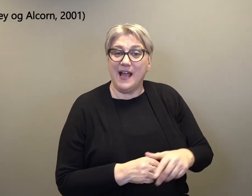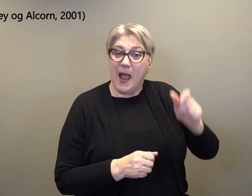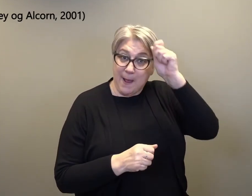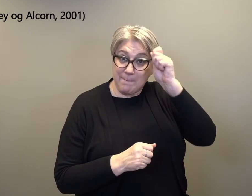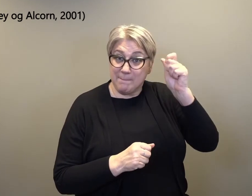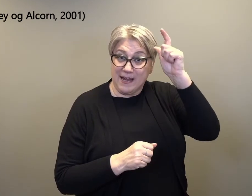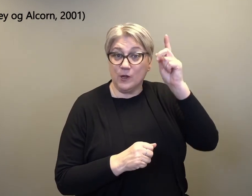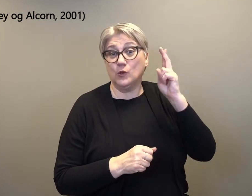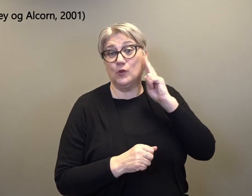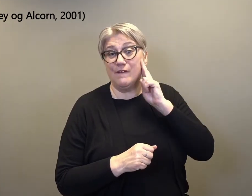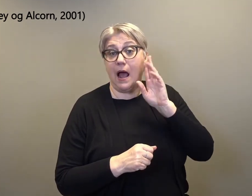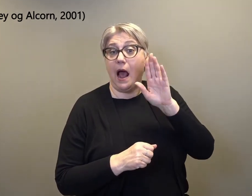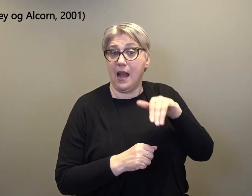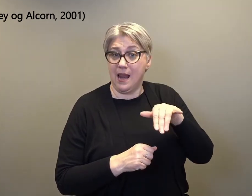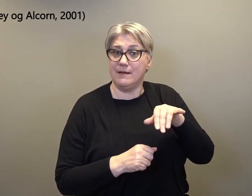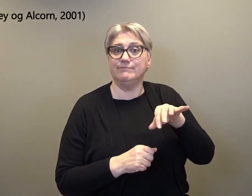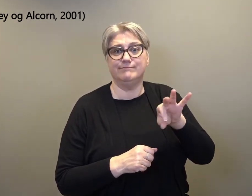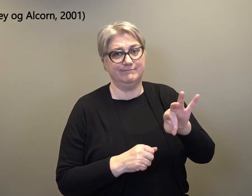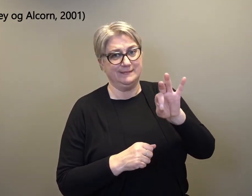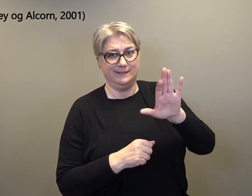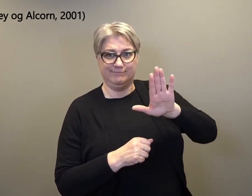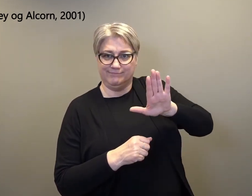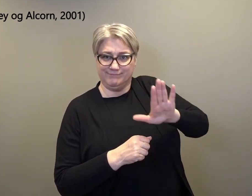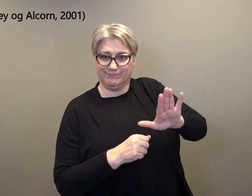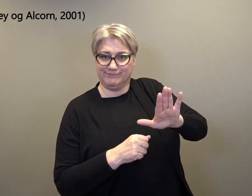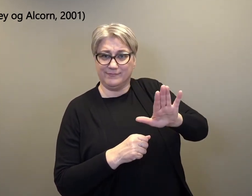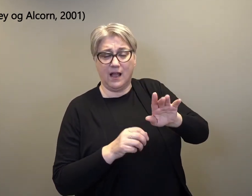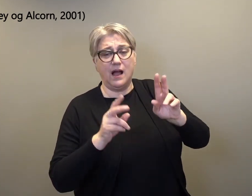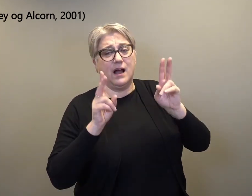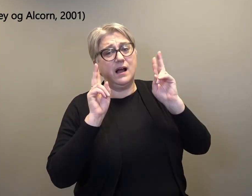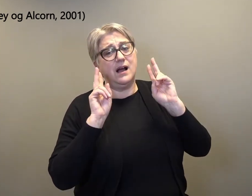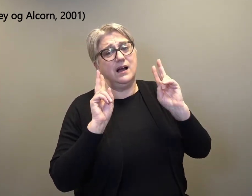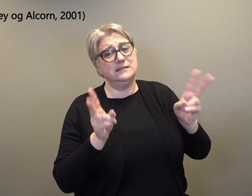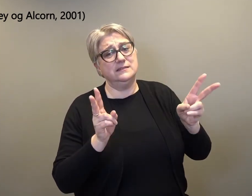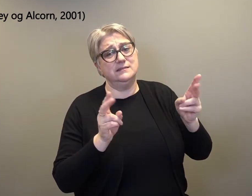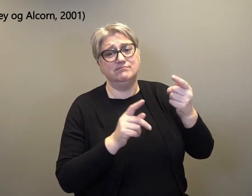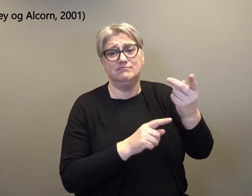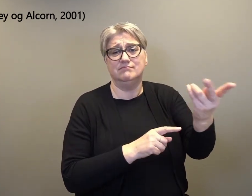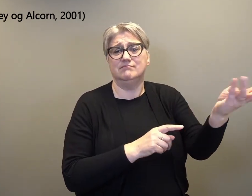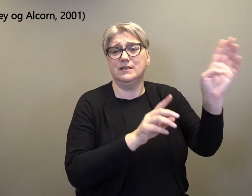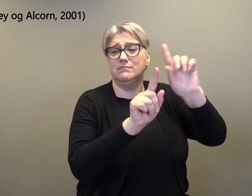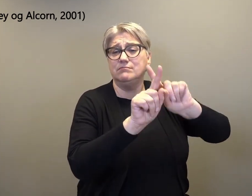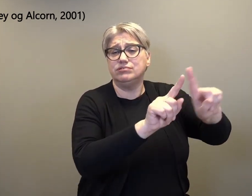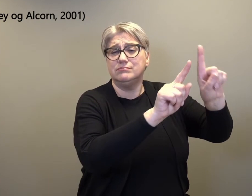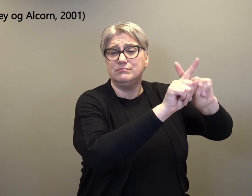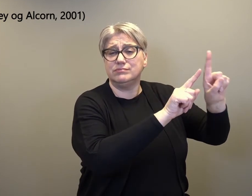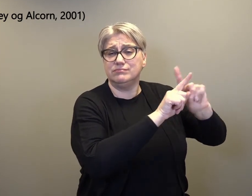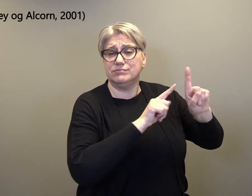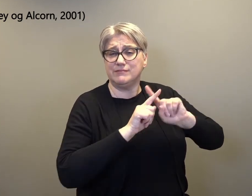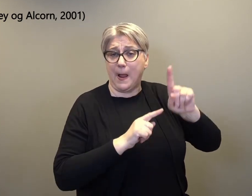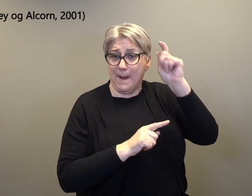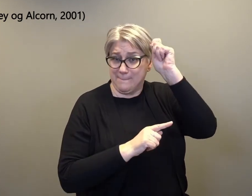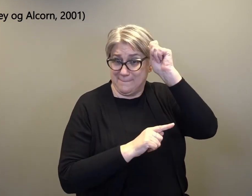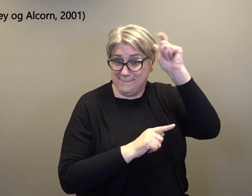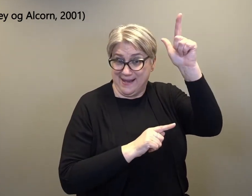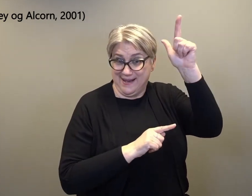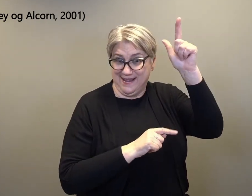Menning döff hefur sín sérkenni eins og öll önnur menning.